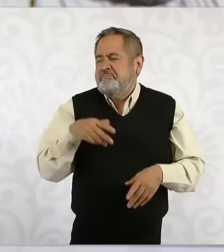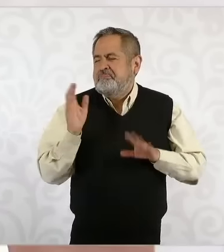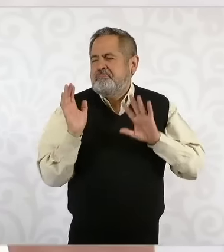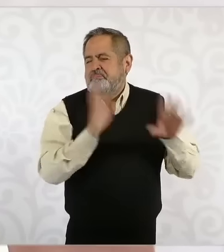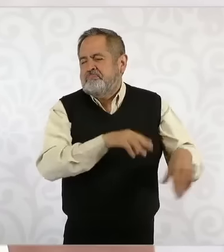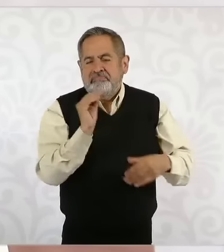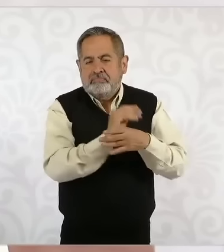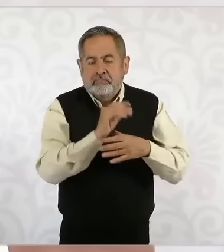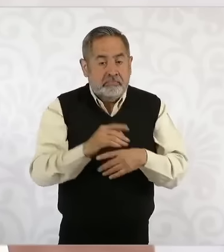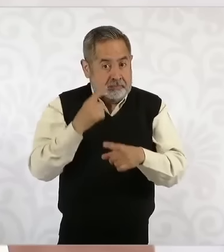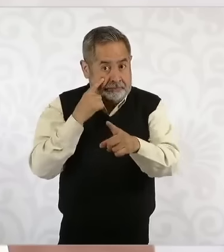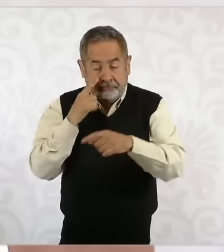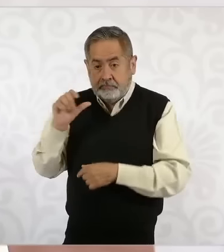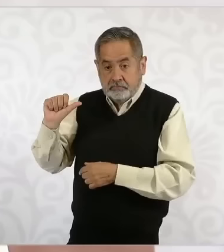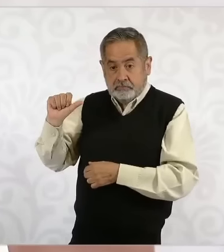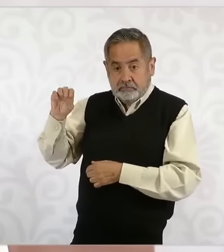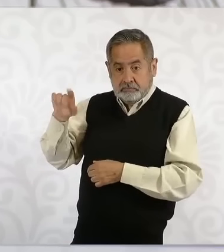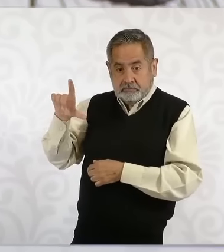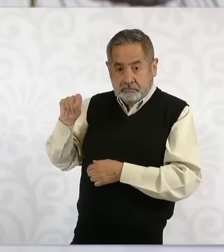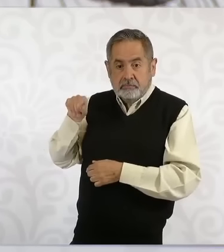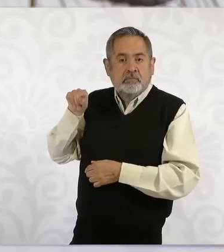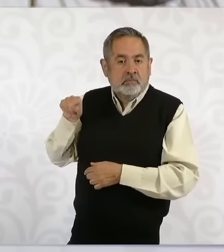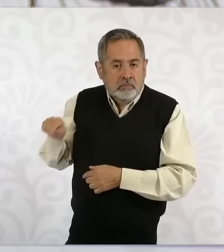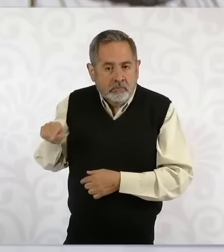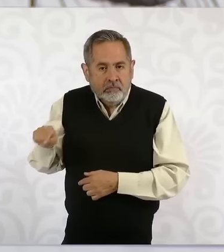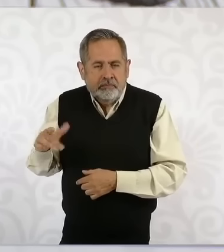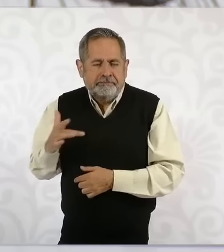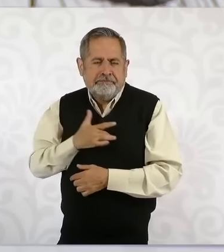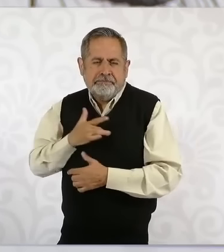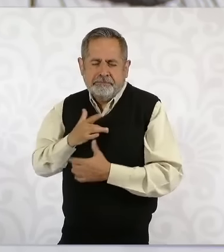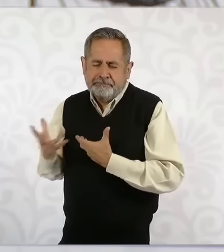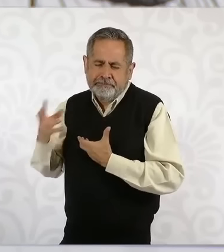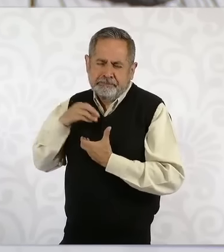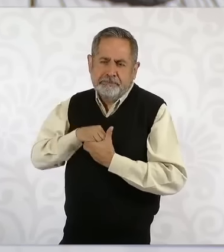Andrés Manuel López Obrador se quedó en el corazón del pueblo y de ahí no va a salir